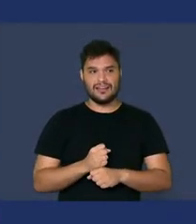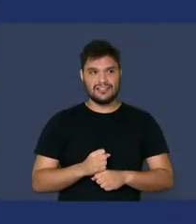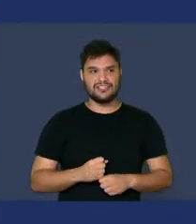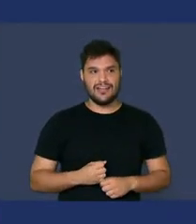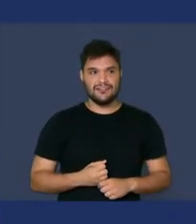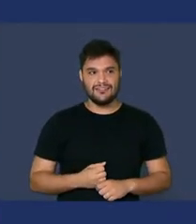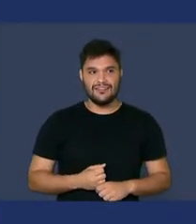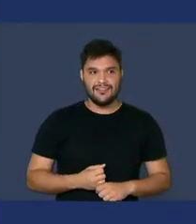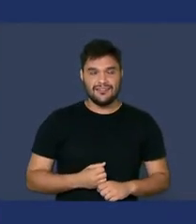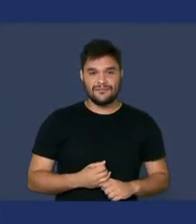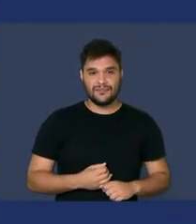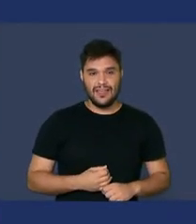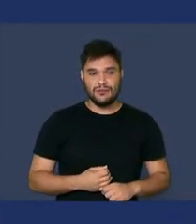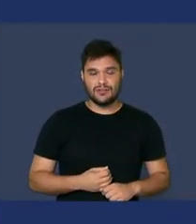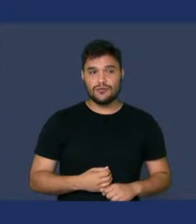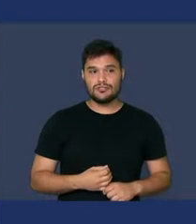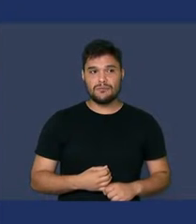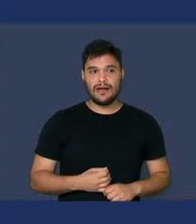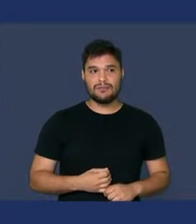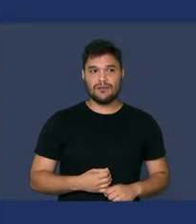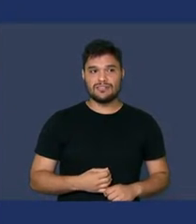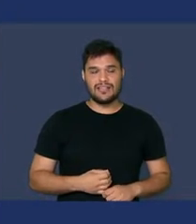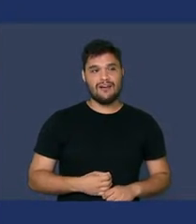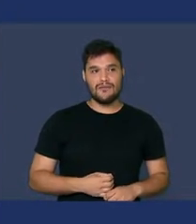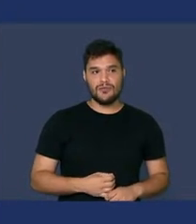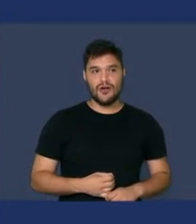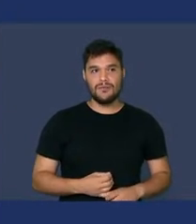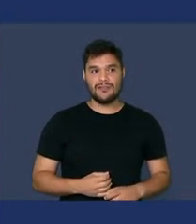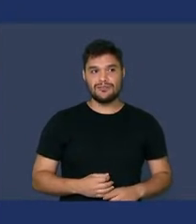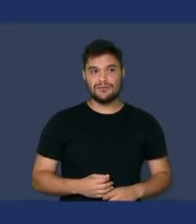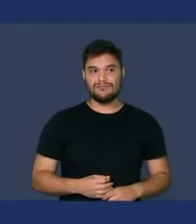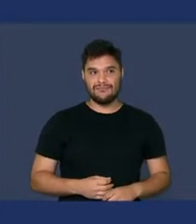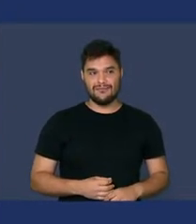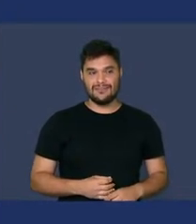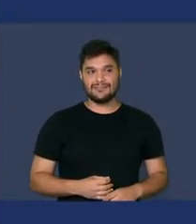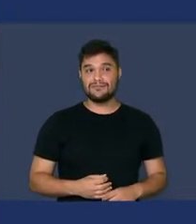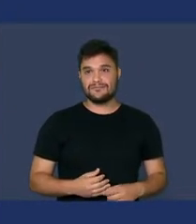VOTAMOS NA LEI PAULO GUSTAVO, ALERTAMOS PARA CONTABILIZAR OS